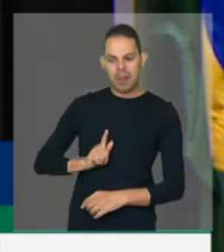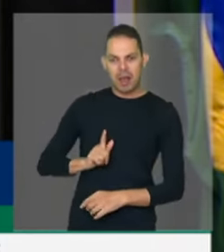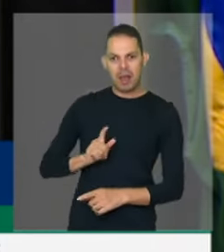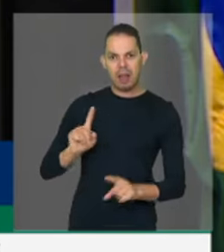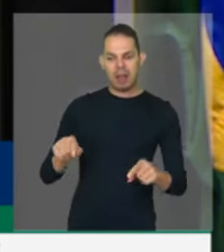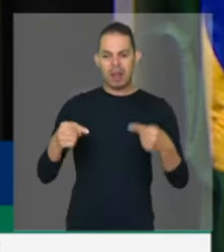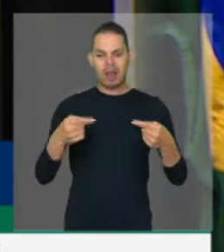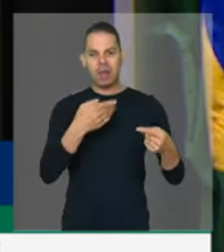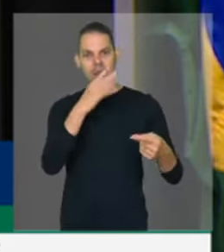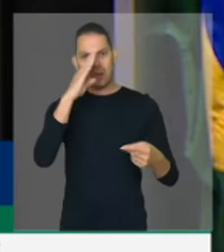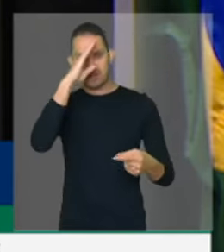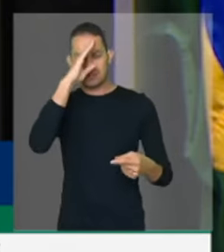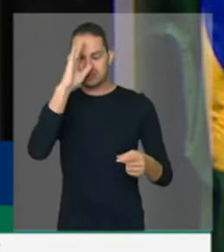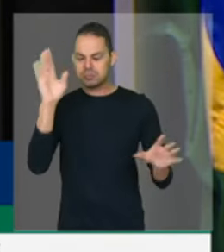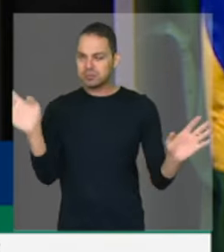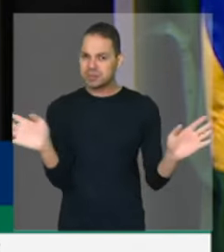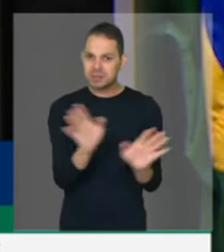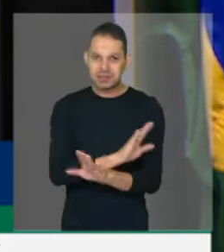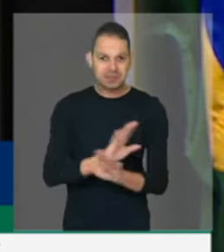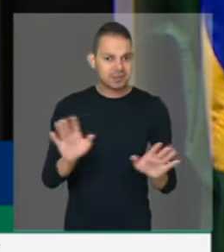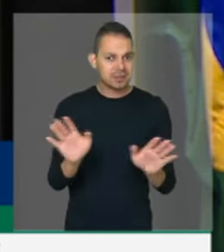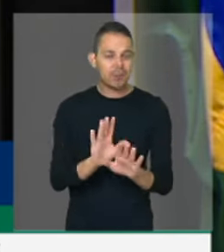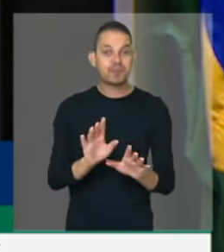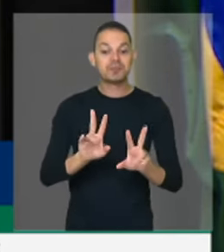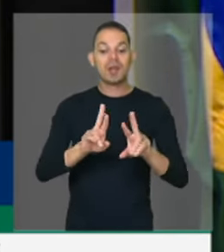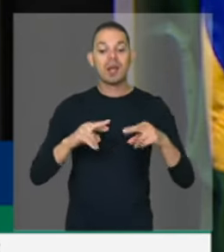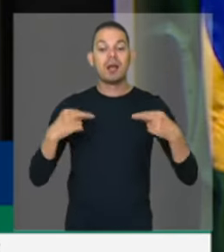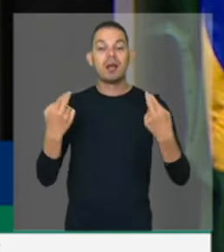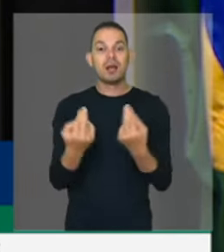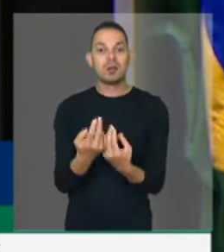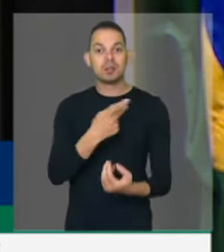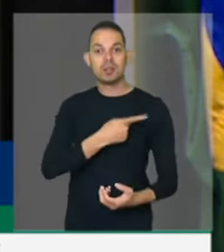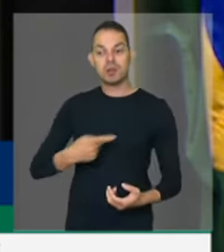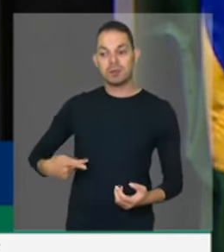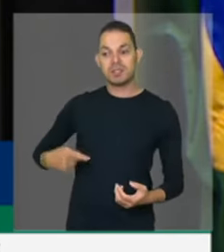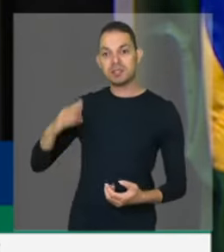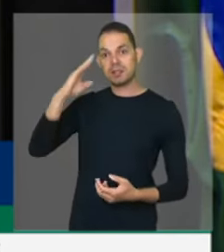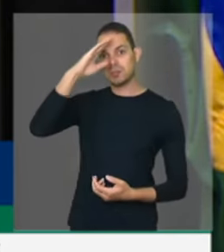QUE O PRESIDENTE DA REPÚBLICA FEZ DEVERIA SER FEITA COM TODOS OS GOVERNADORES E, NA